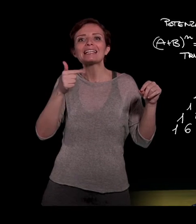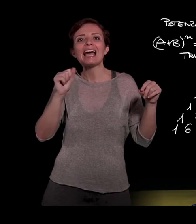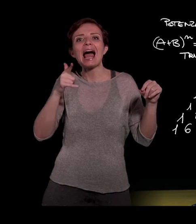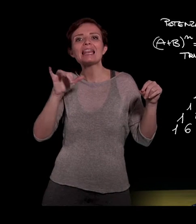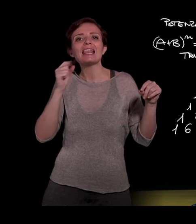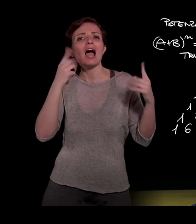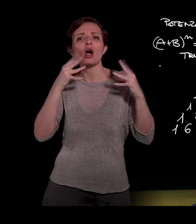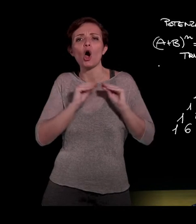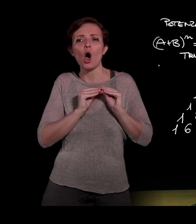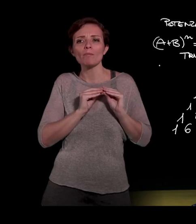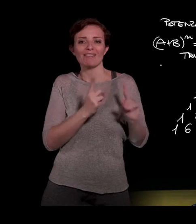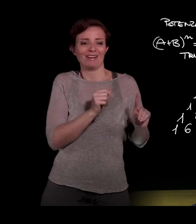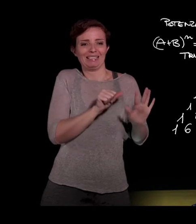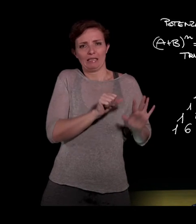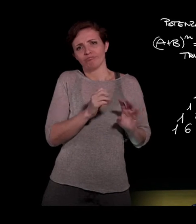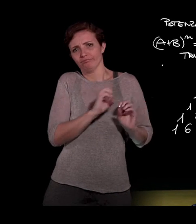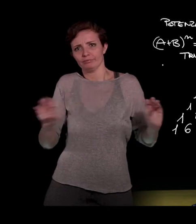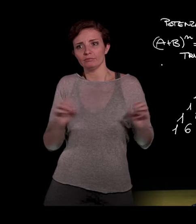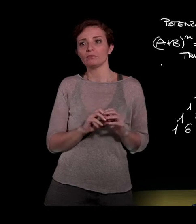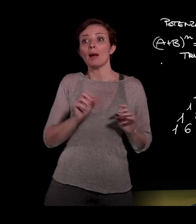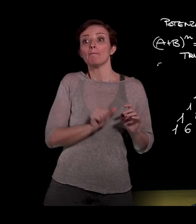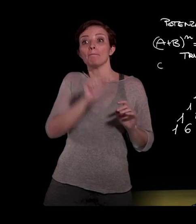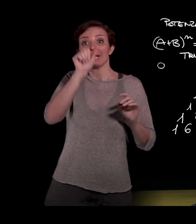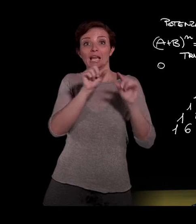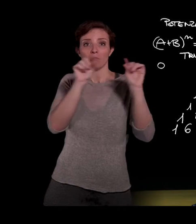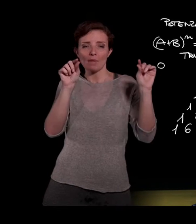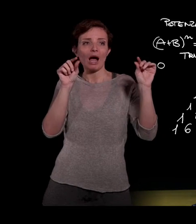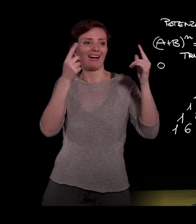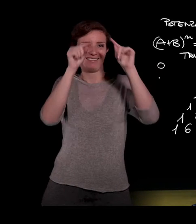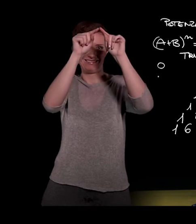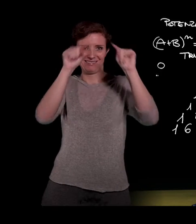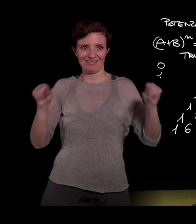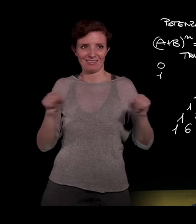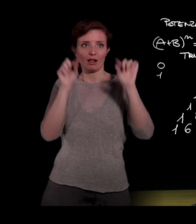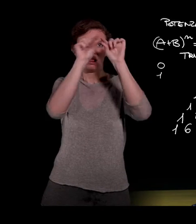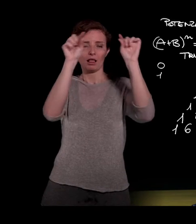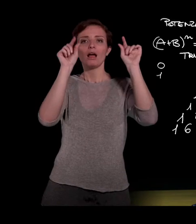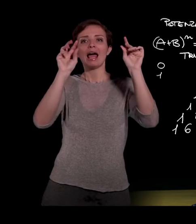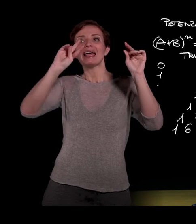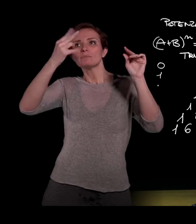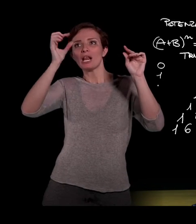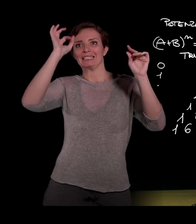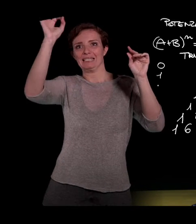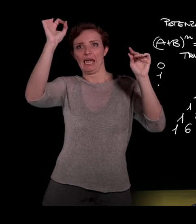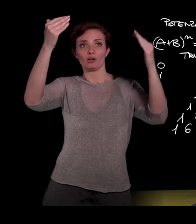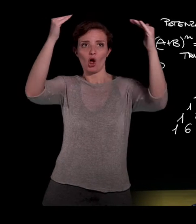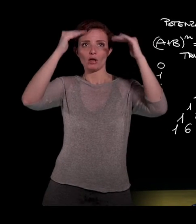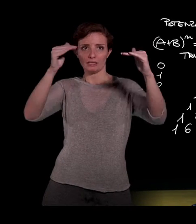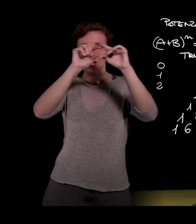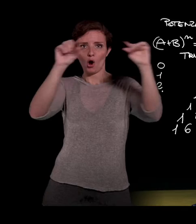In particolare, la prima riga fa riferimento alla potenza di esponente zero, la seconda alla potenza del binomio di esponente 1,